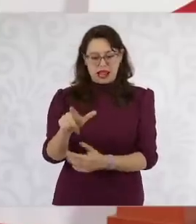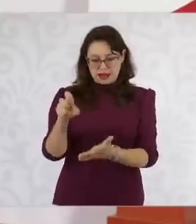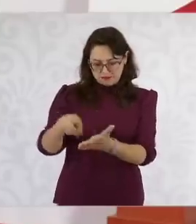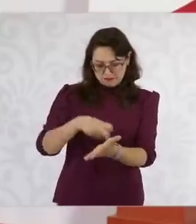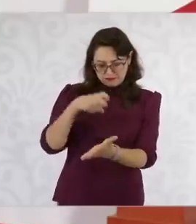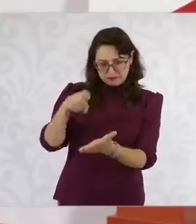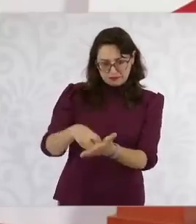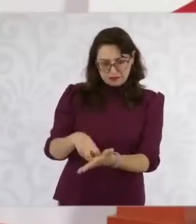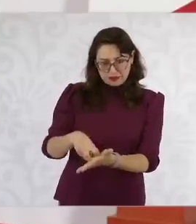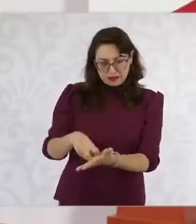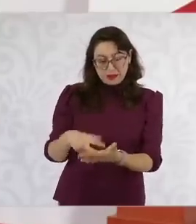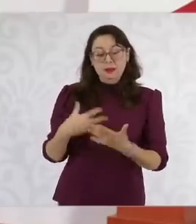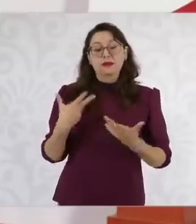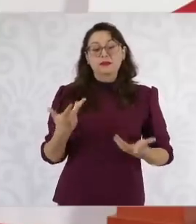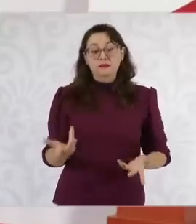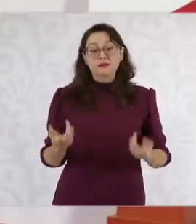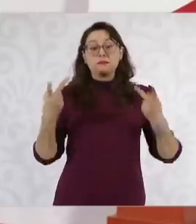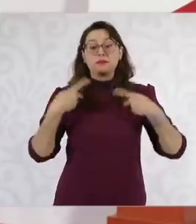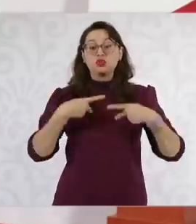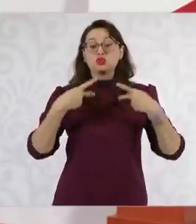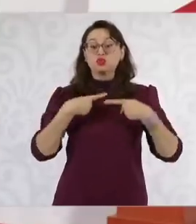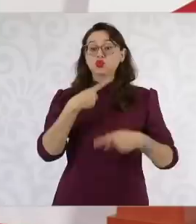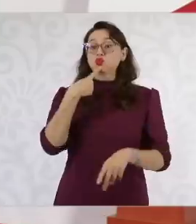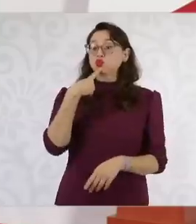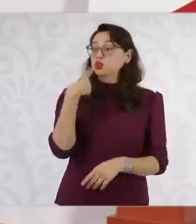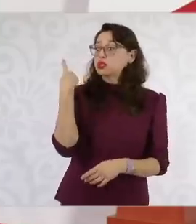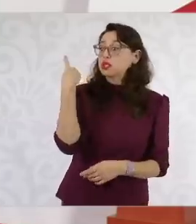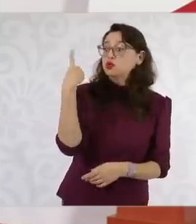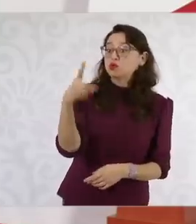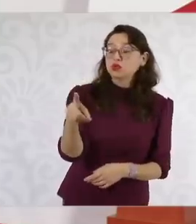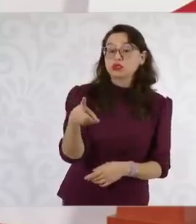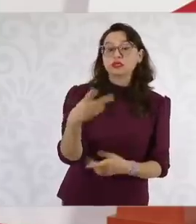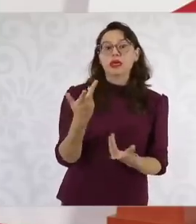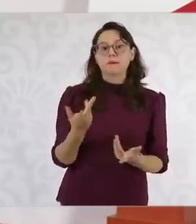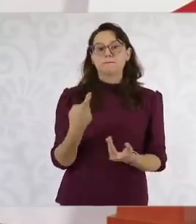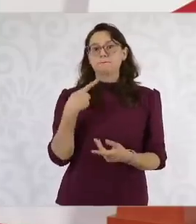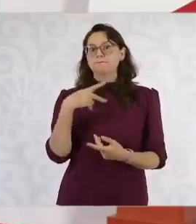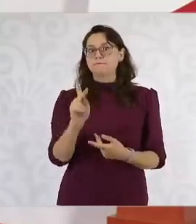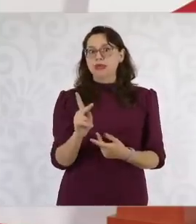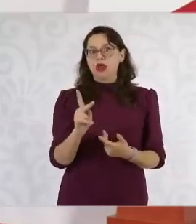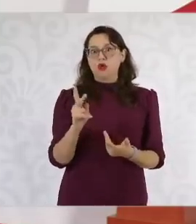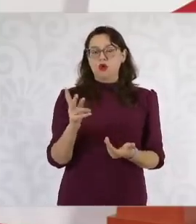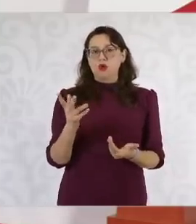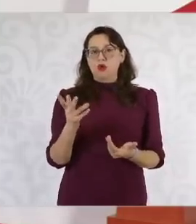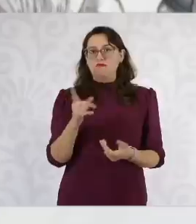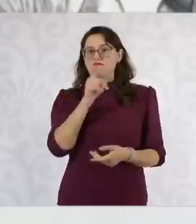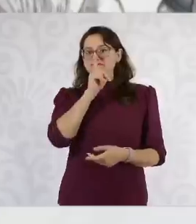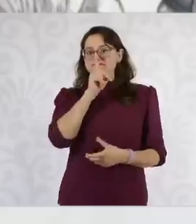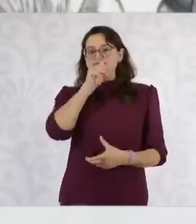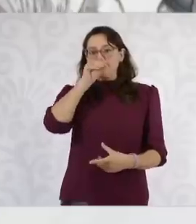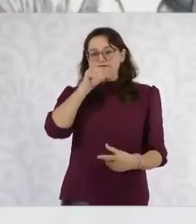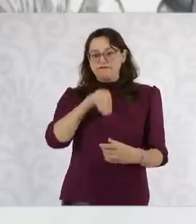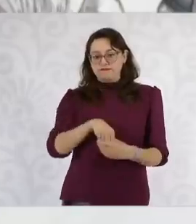personas puedan denunciar sin necesidad de que sea directamente a la fiscalía eh pueden denunciar a